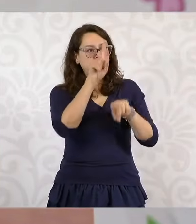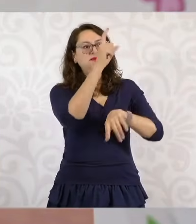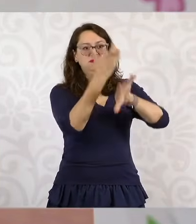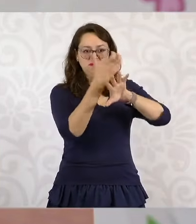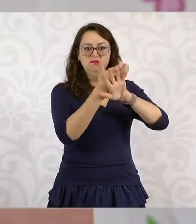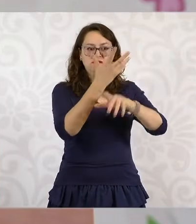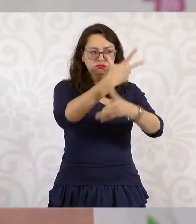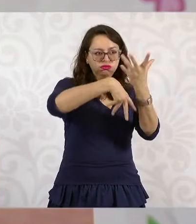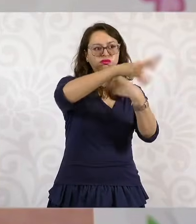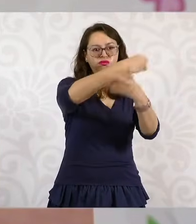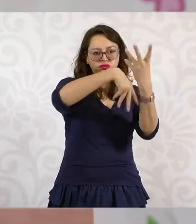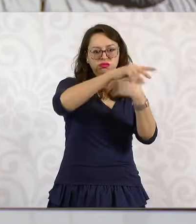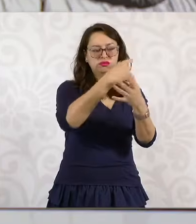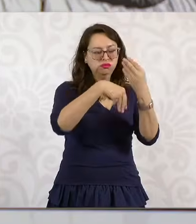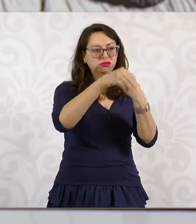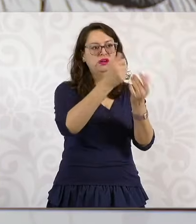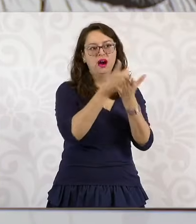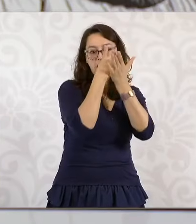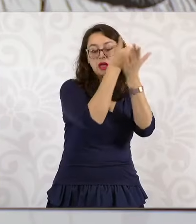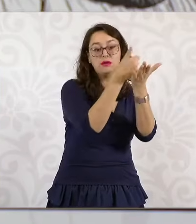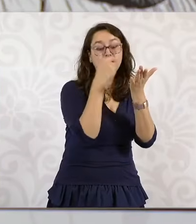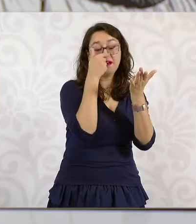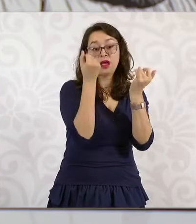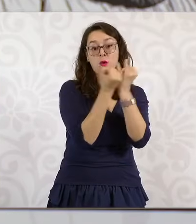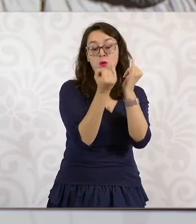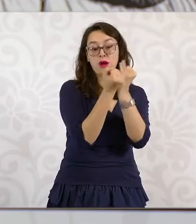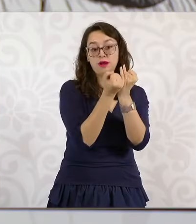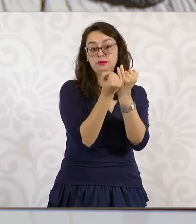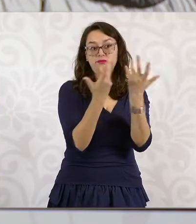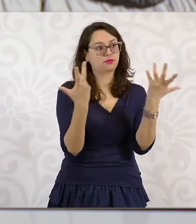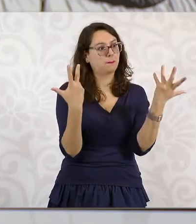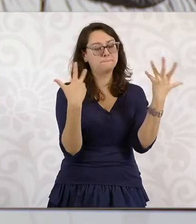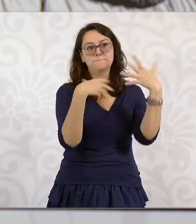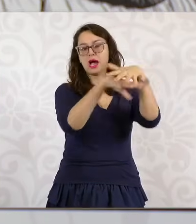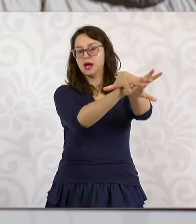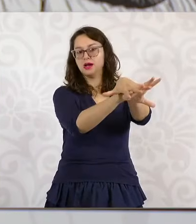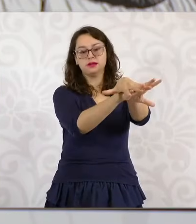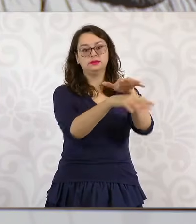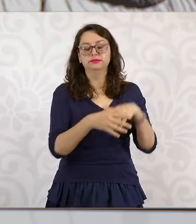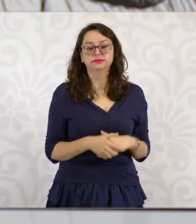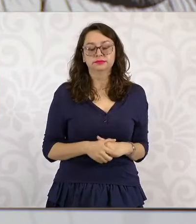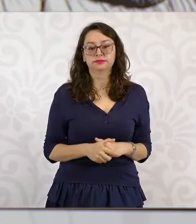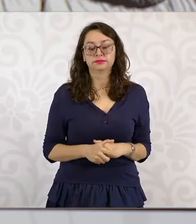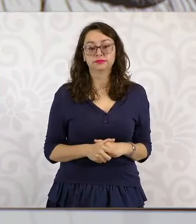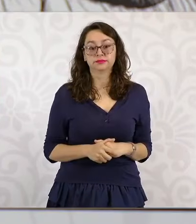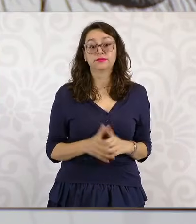la economía de los Estados Unidos y están muy integrados, no solamente la economía, sino a la